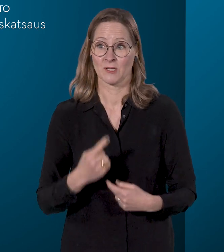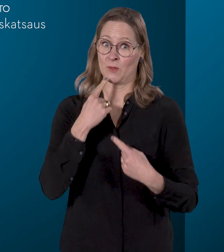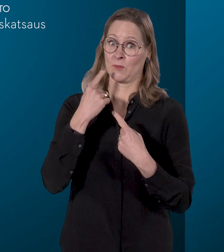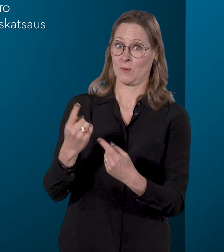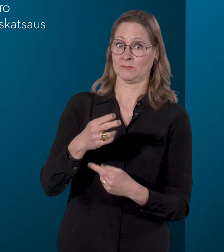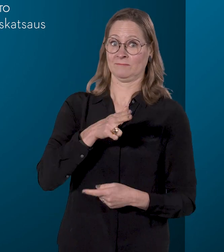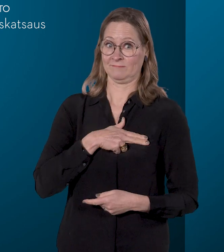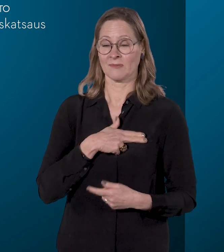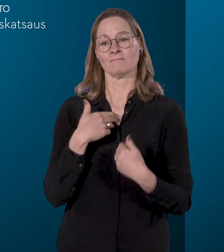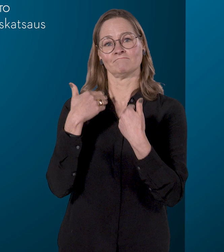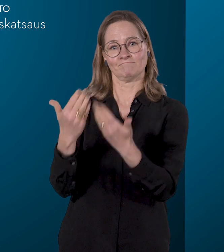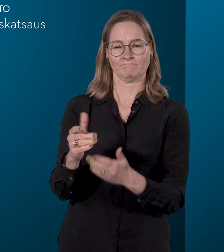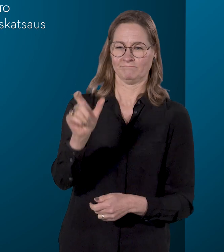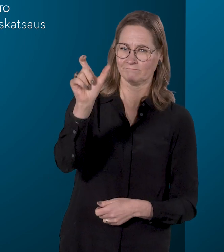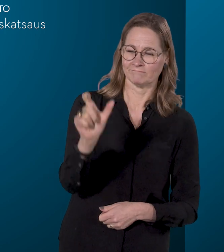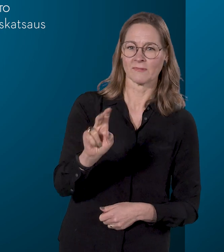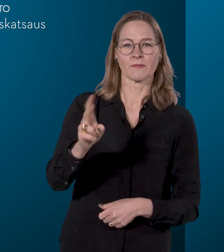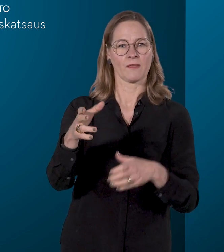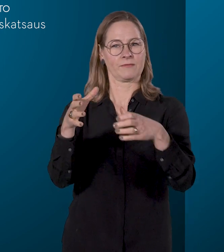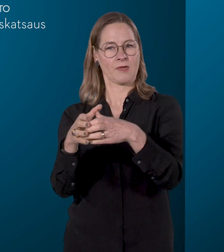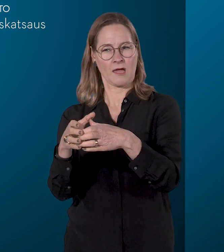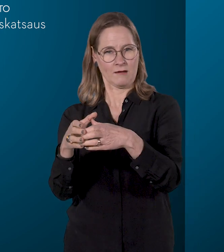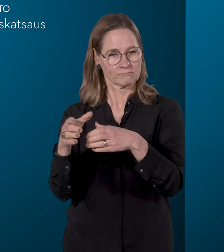Tunnustuspalkinto myönnetään henkilölle tai taholle, -